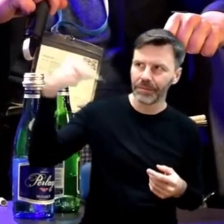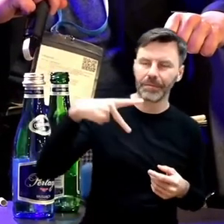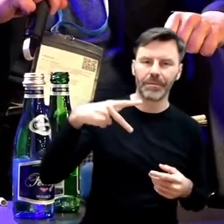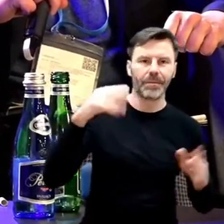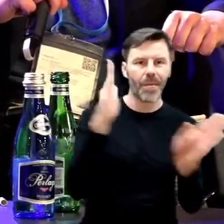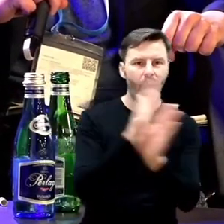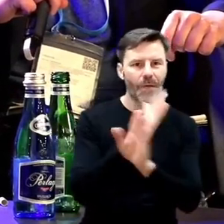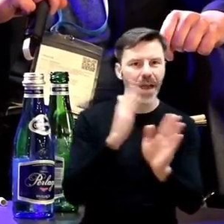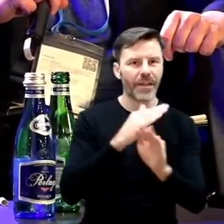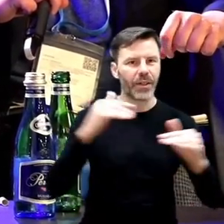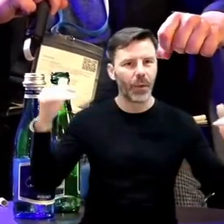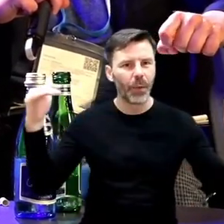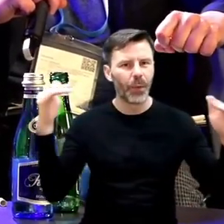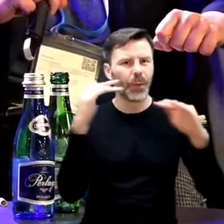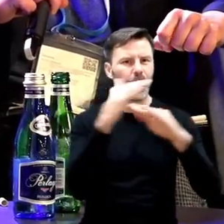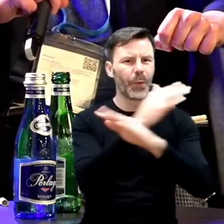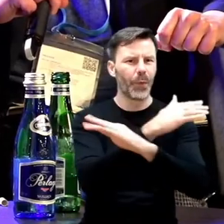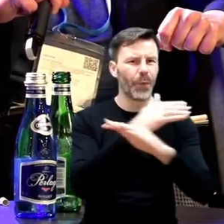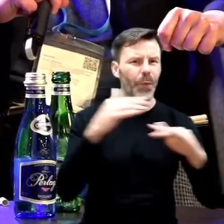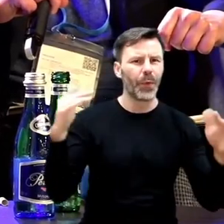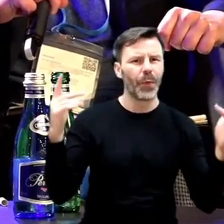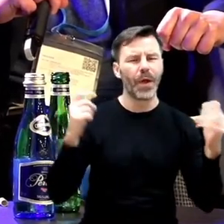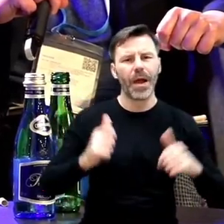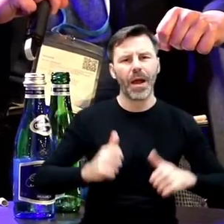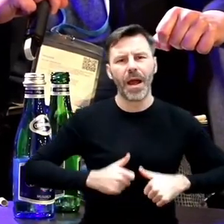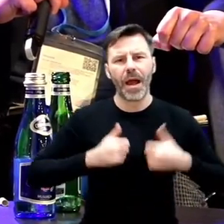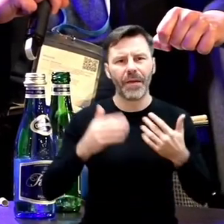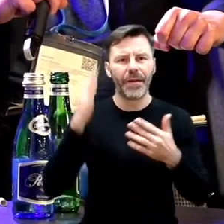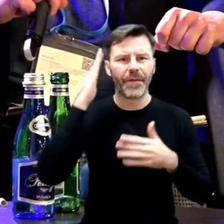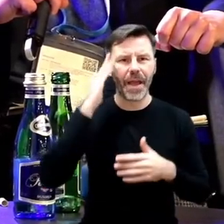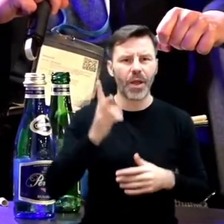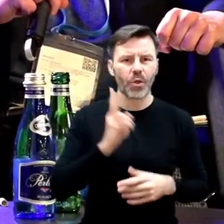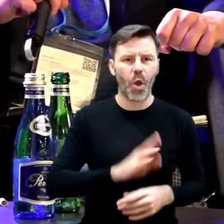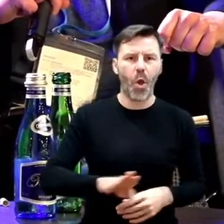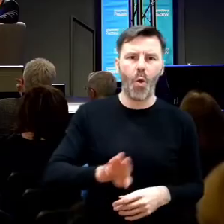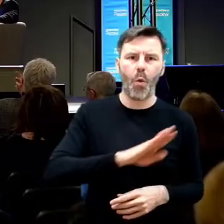takie, żeby się dało wynieść trumne i żeby się dało wjechać z wózkiem,